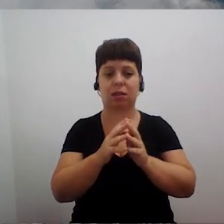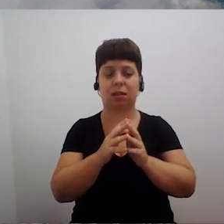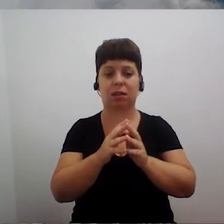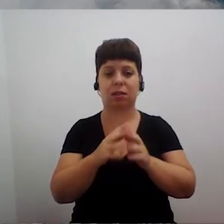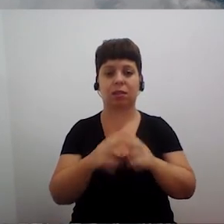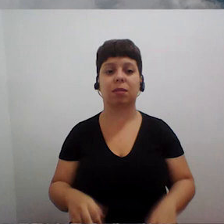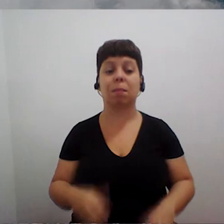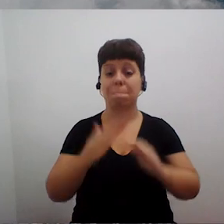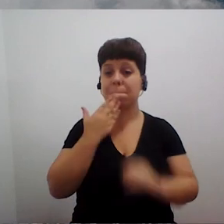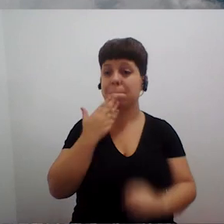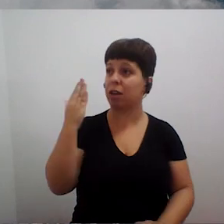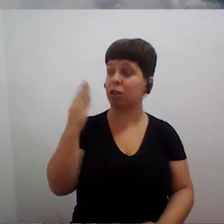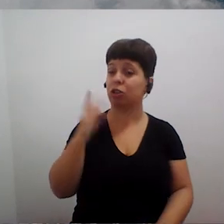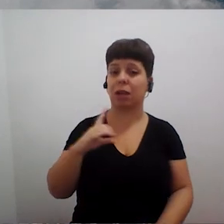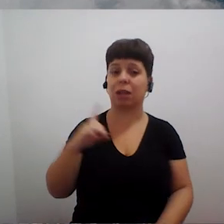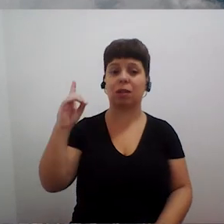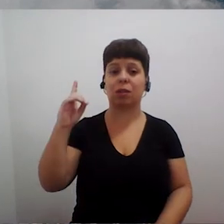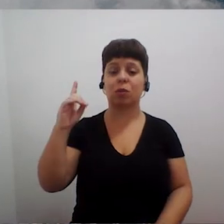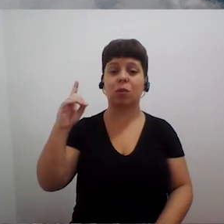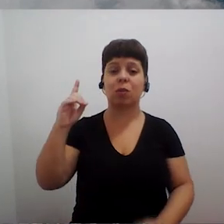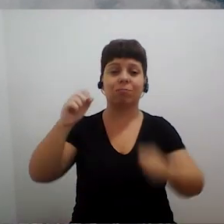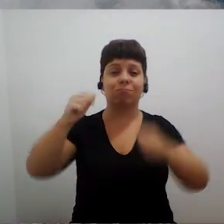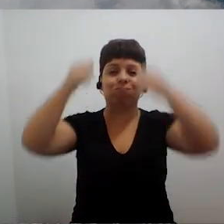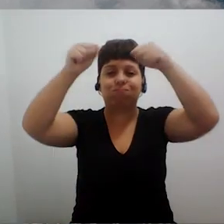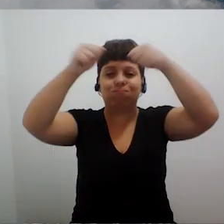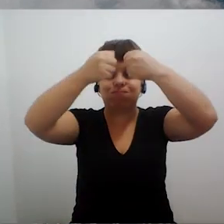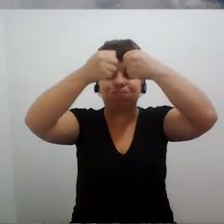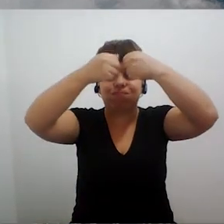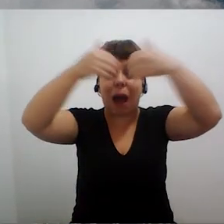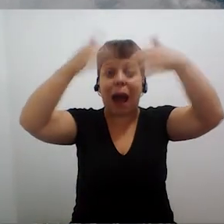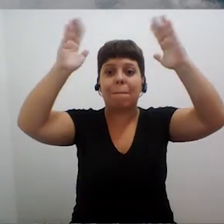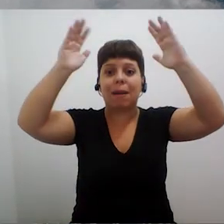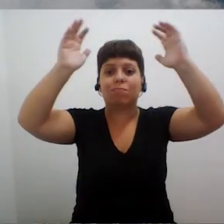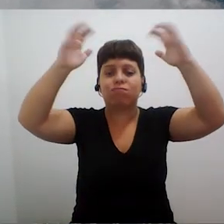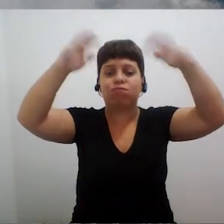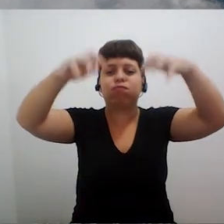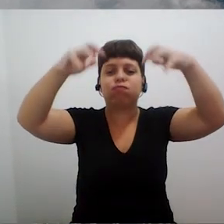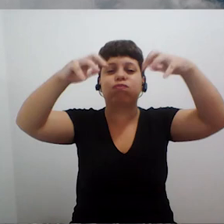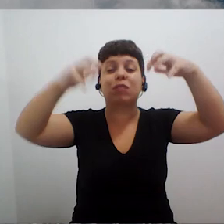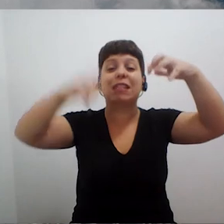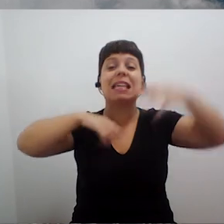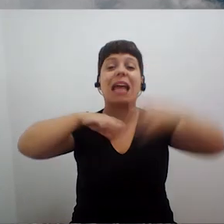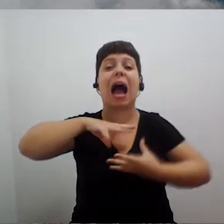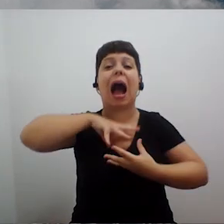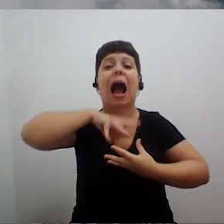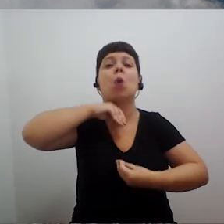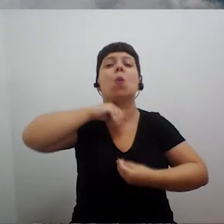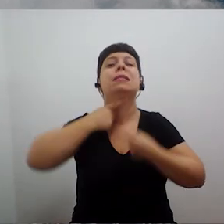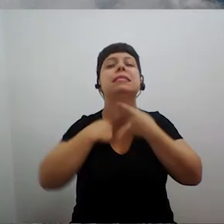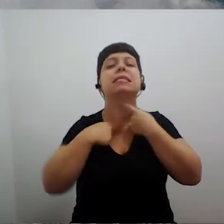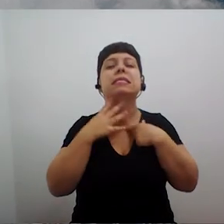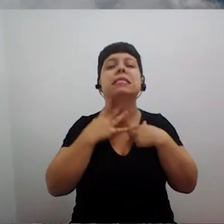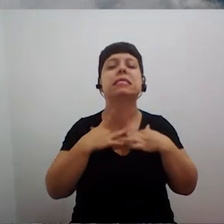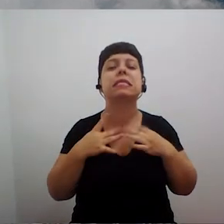Deus "abra eu amo-te sogro" para saciar com água uma alma sedente assim como este escrito abrirá